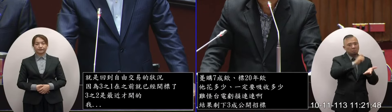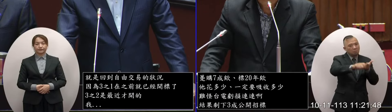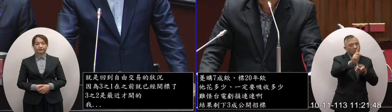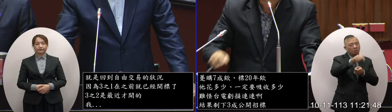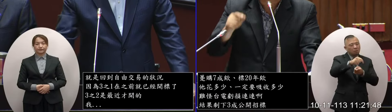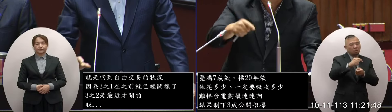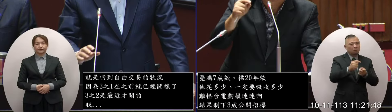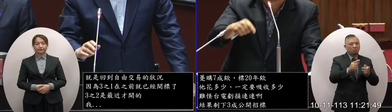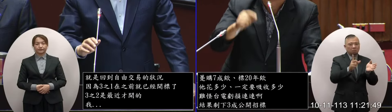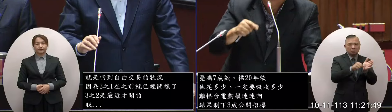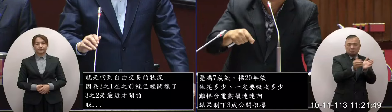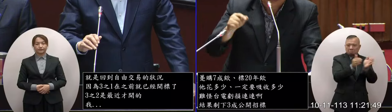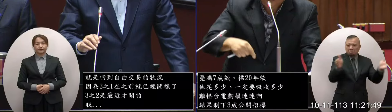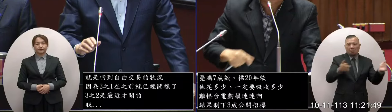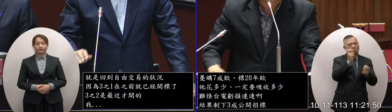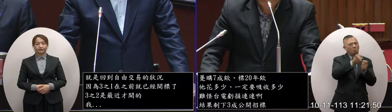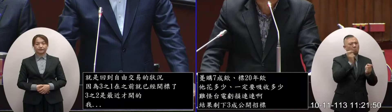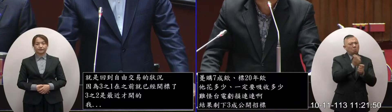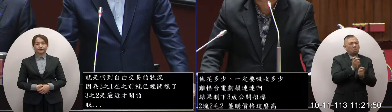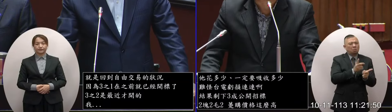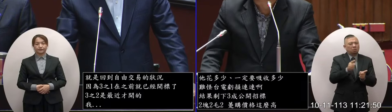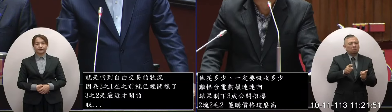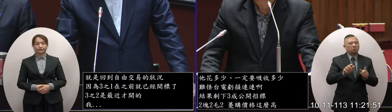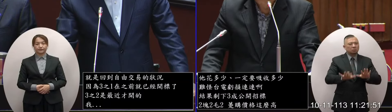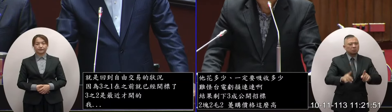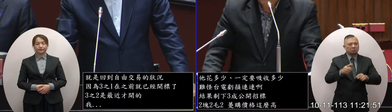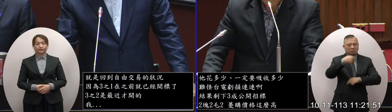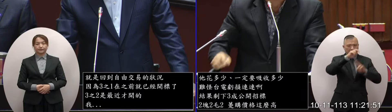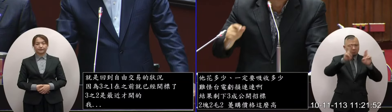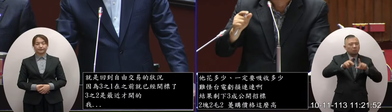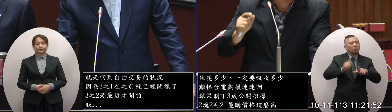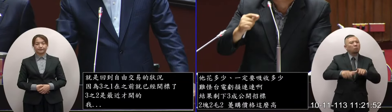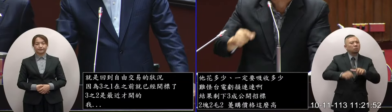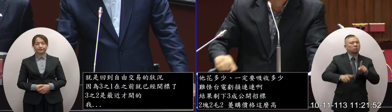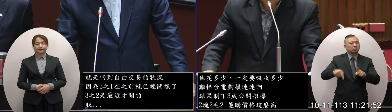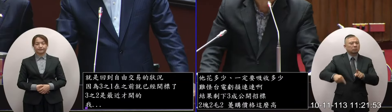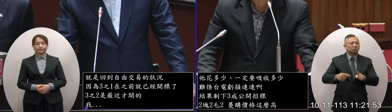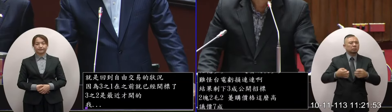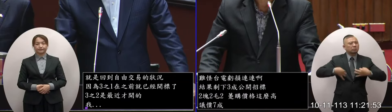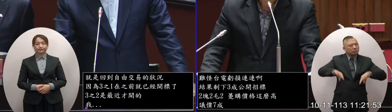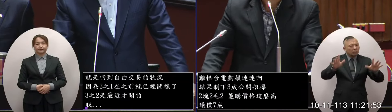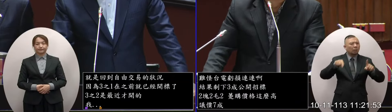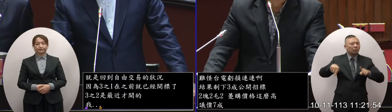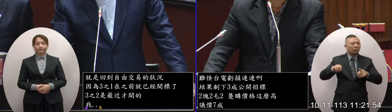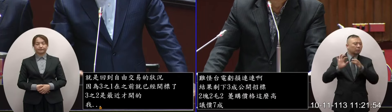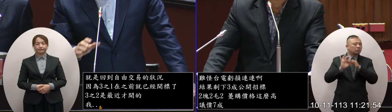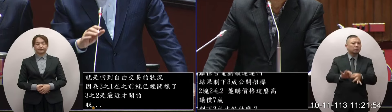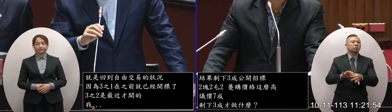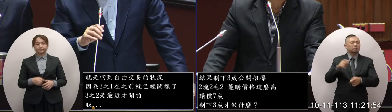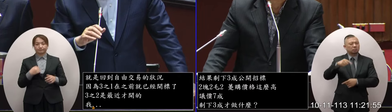所以說 為什麼台電現在一直在虧損當中 我認為這個問題很大 我們現在因為